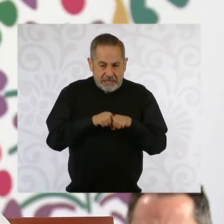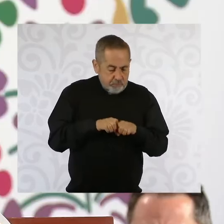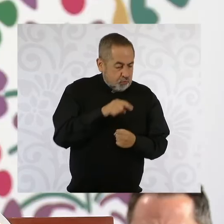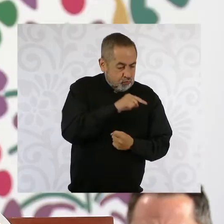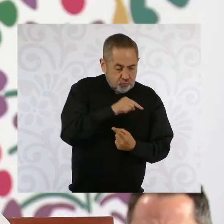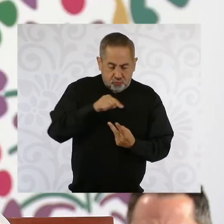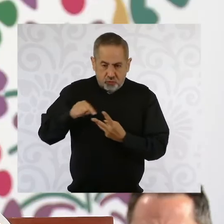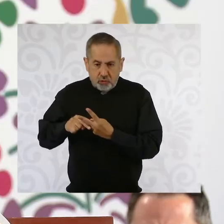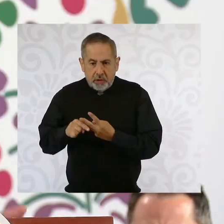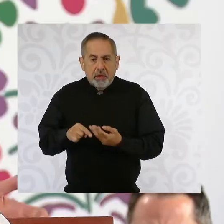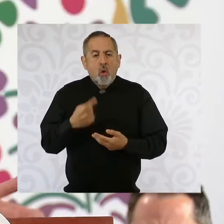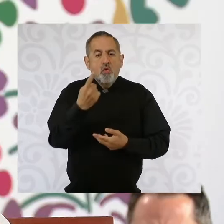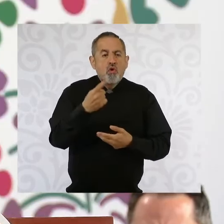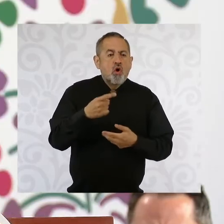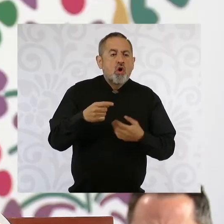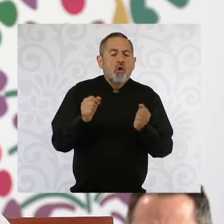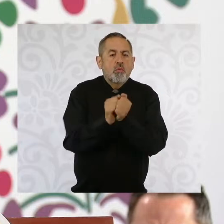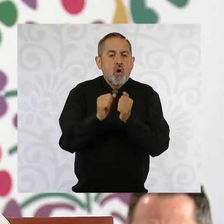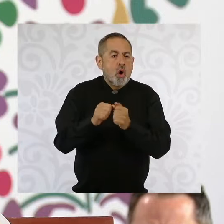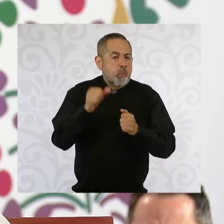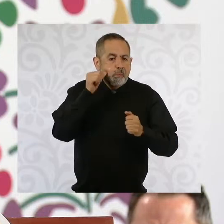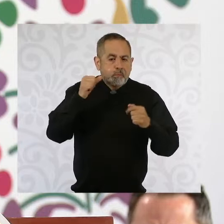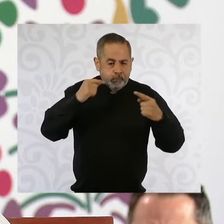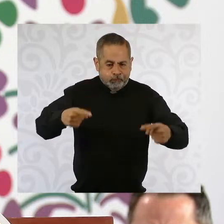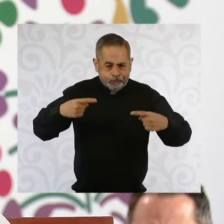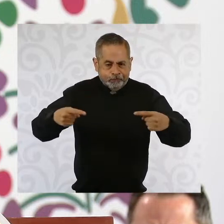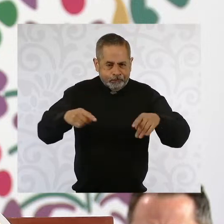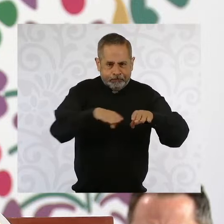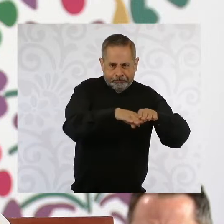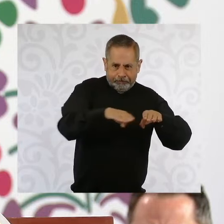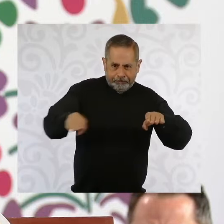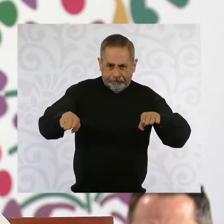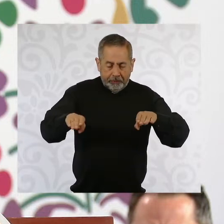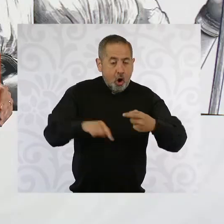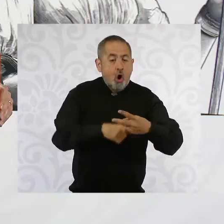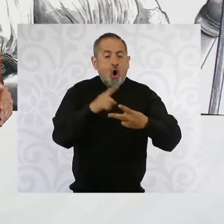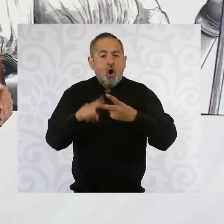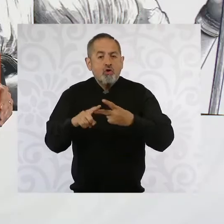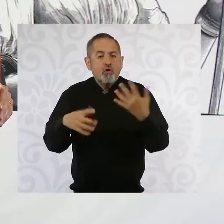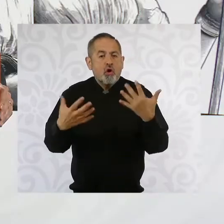del chasís otros de la batería otros del tren motriz otros de la fabricación otros del diseño